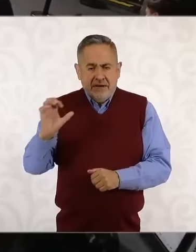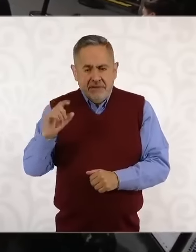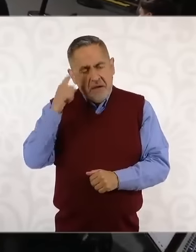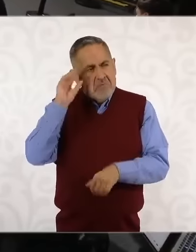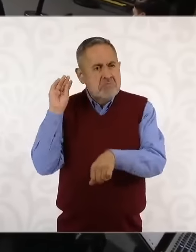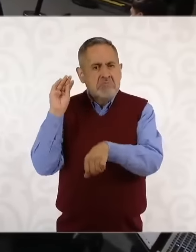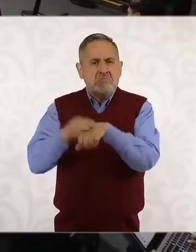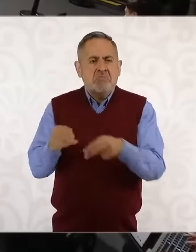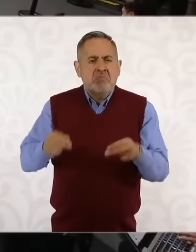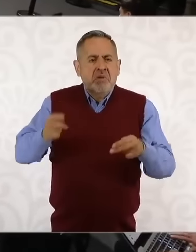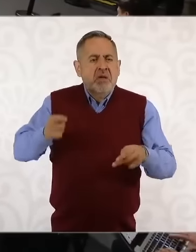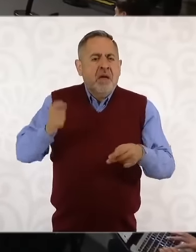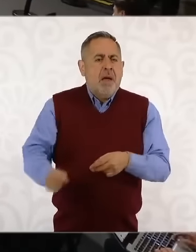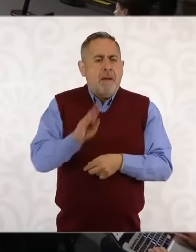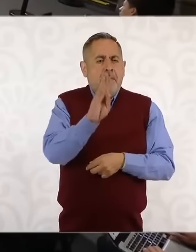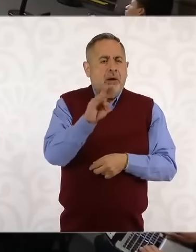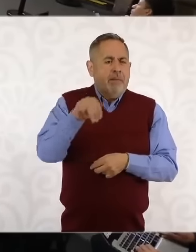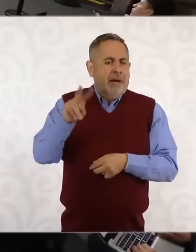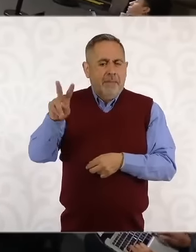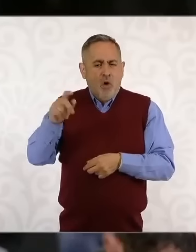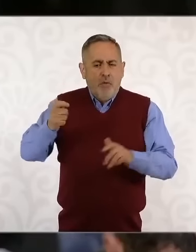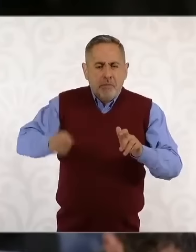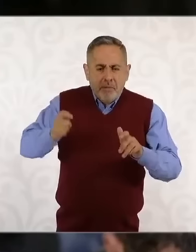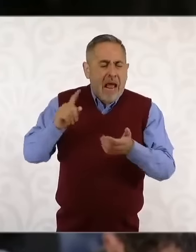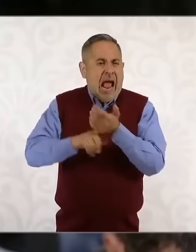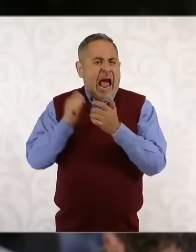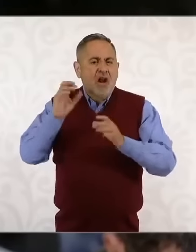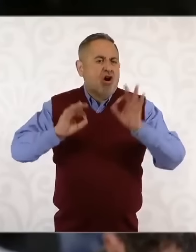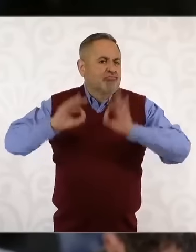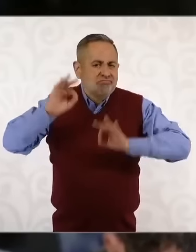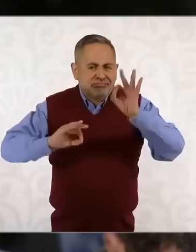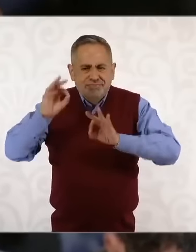con el acompañamiento de Fonadín como mecanismo para fortalecer la capacidad de financiamiento?